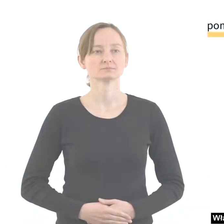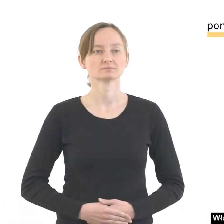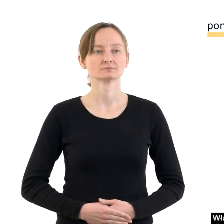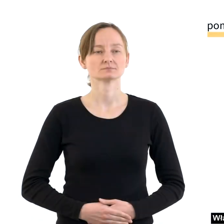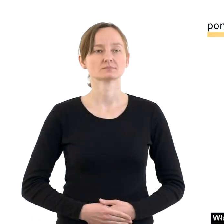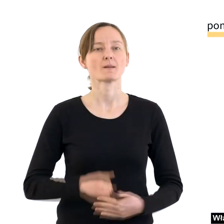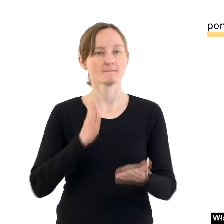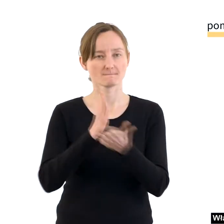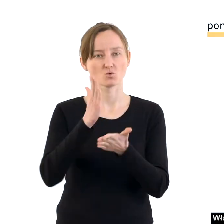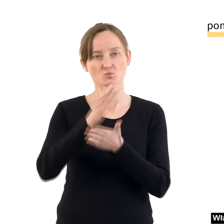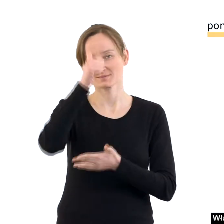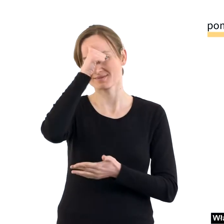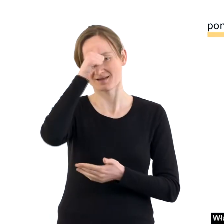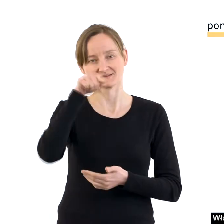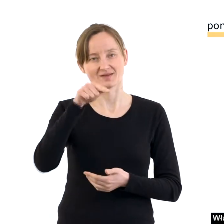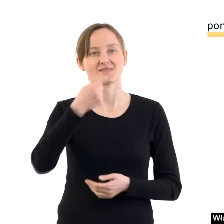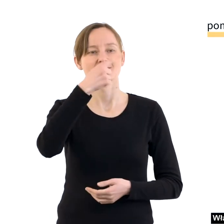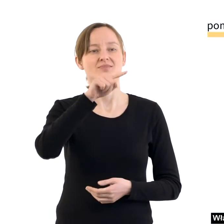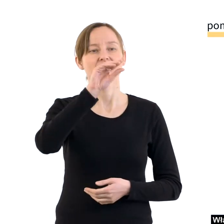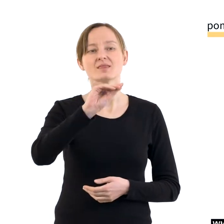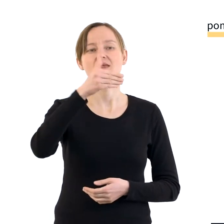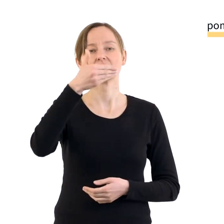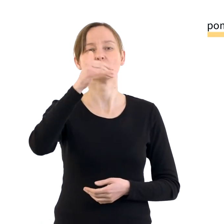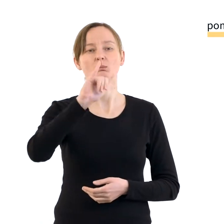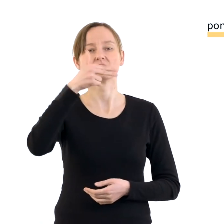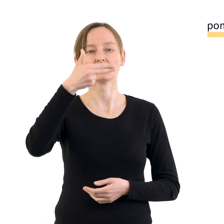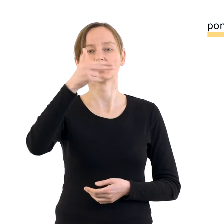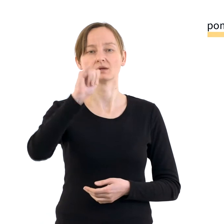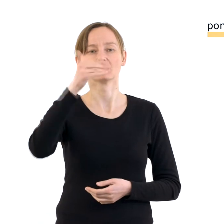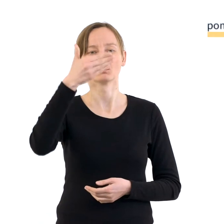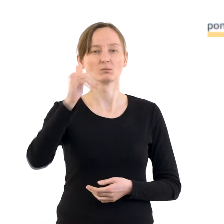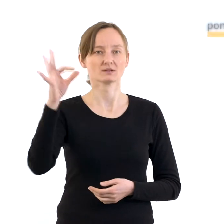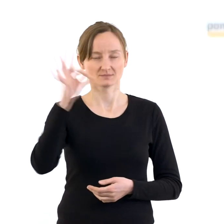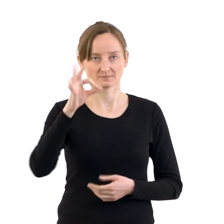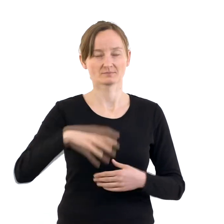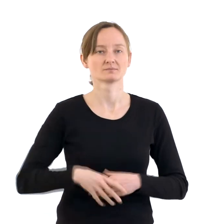Pomoc de minimis